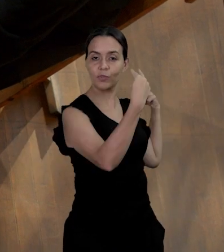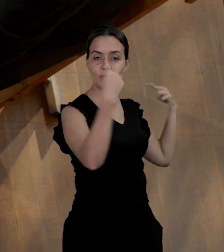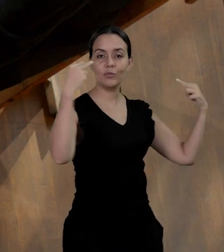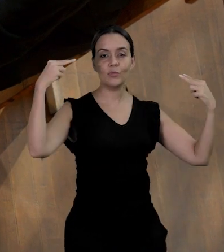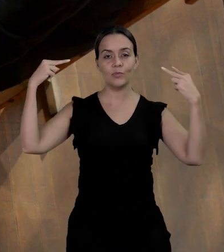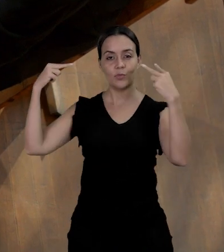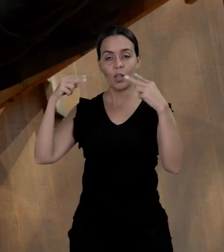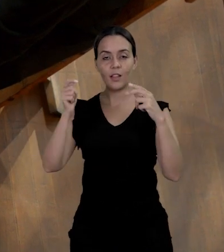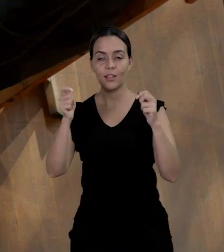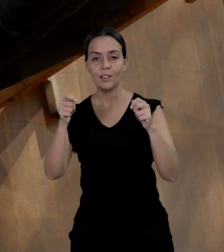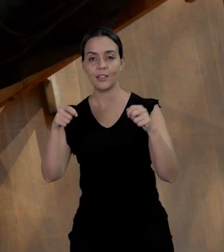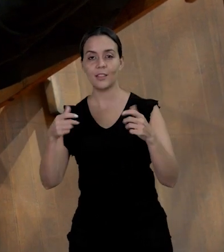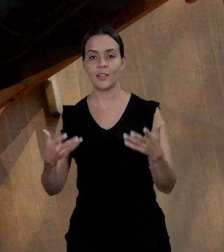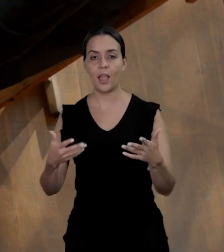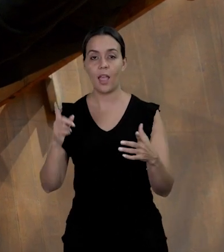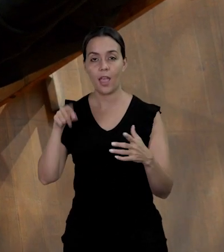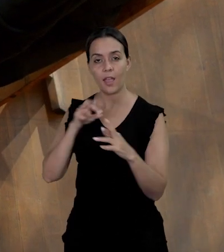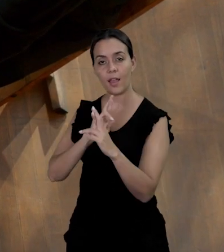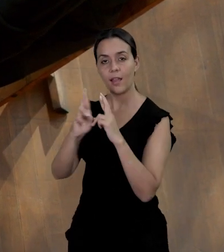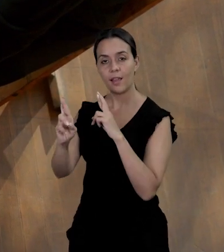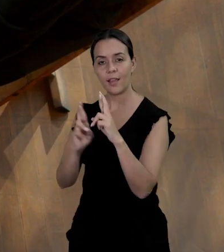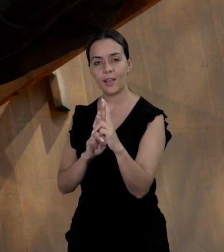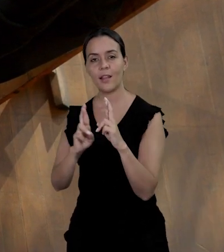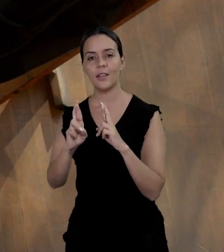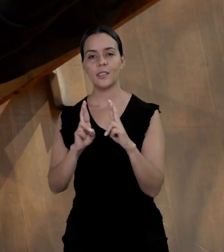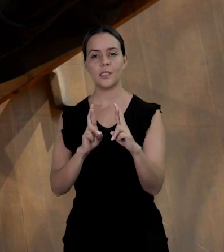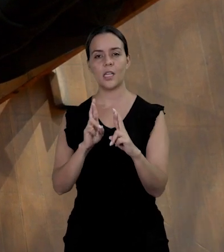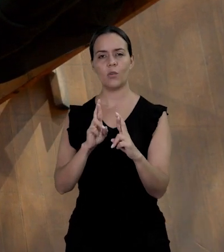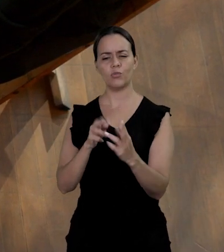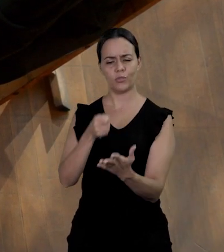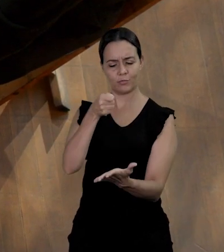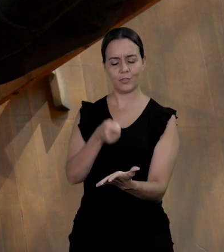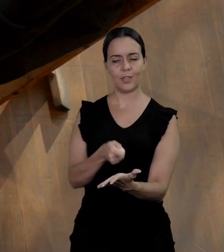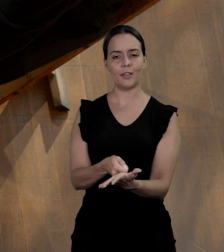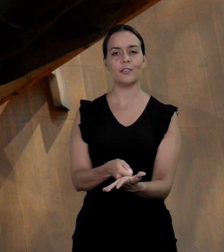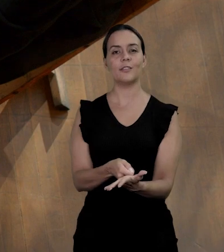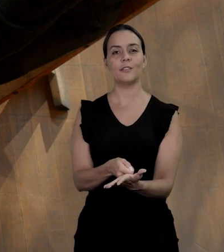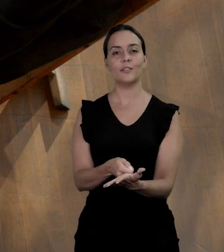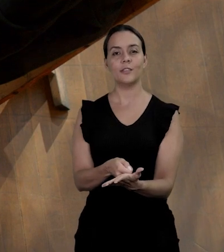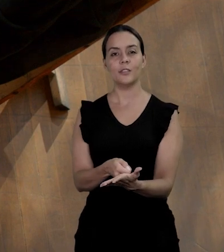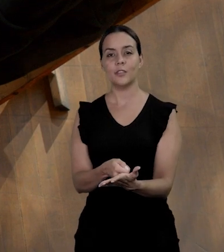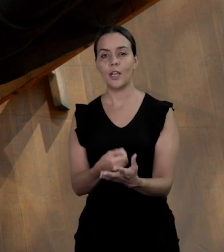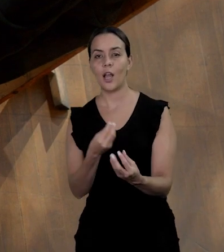o que torna essa relação de alteridade,